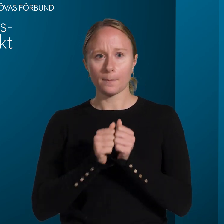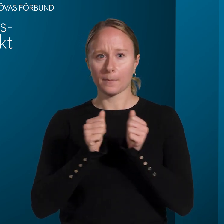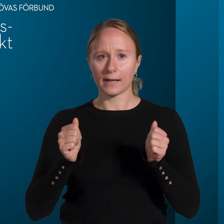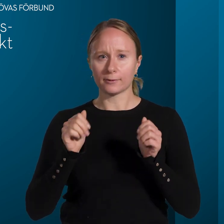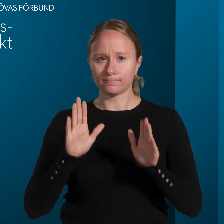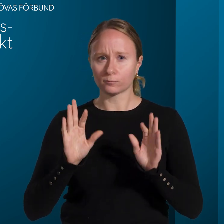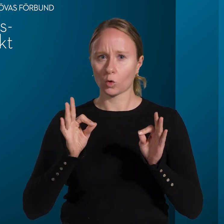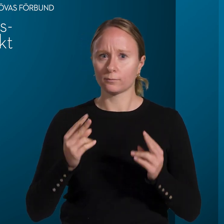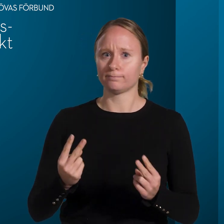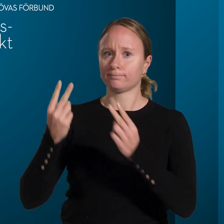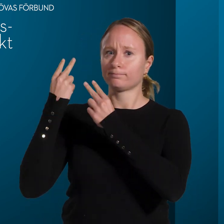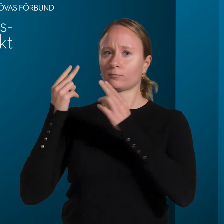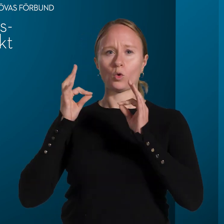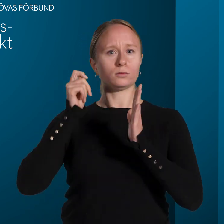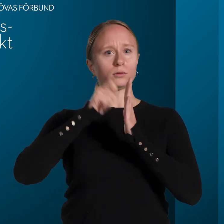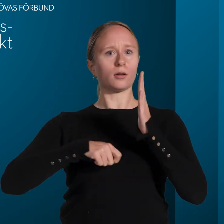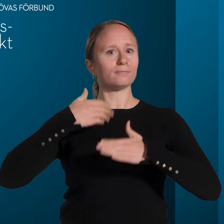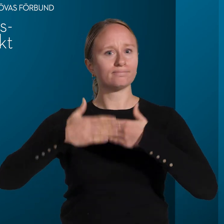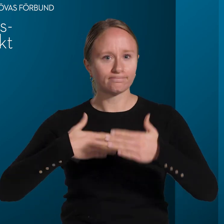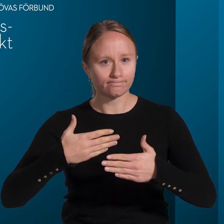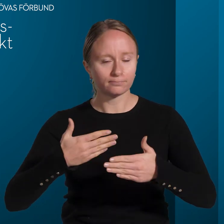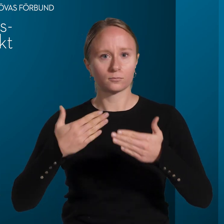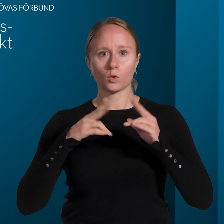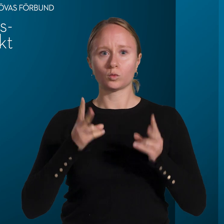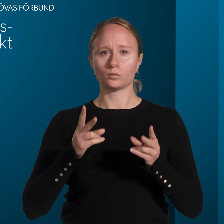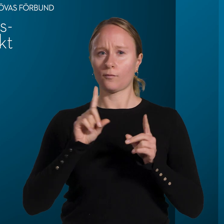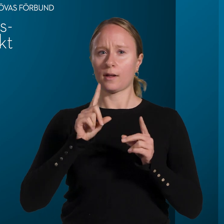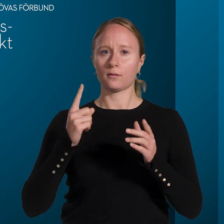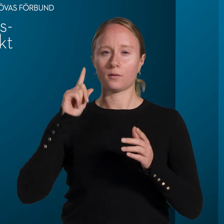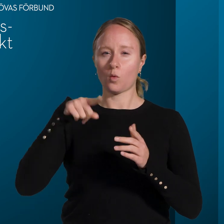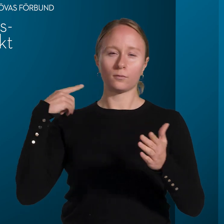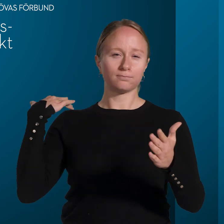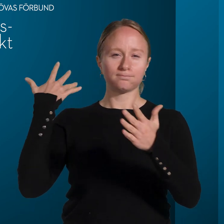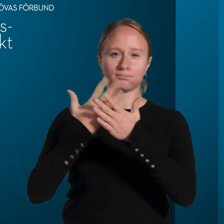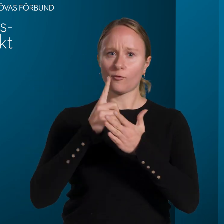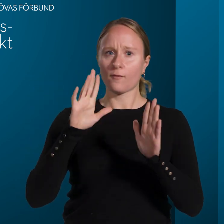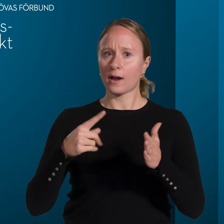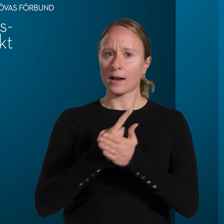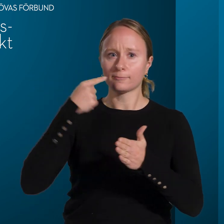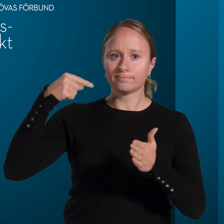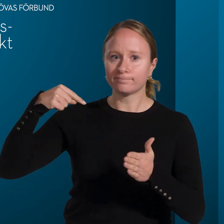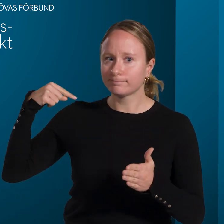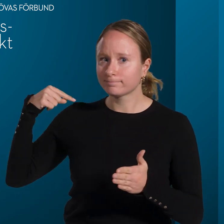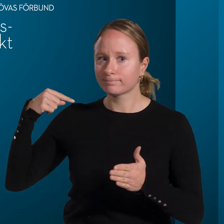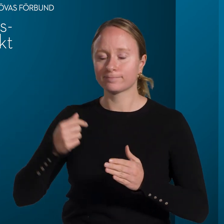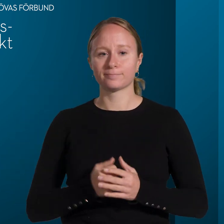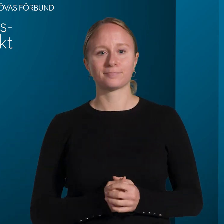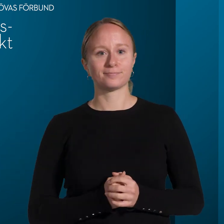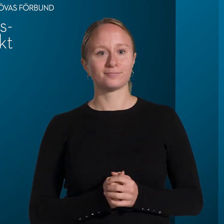Men hurdan var startpunkten, och hurdana händelser har skett under dessa år?